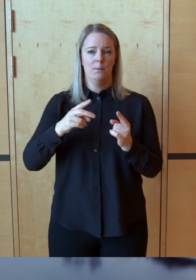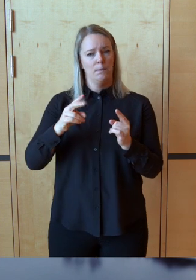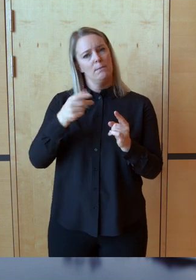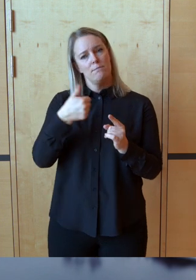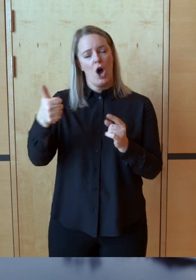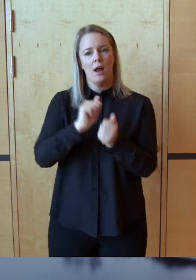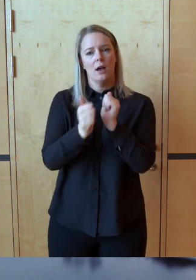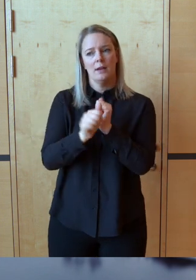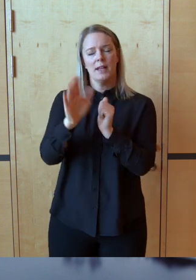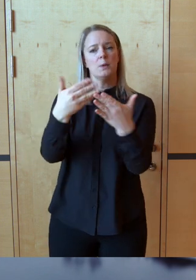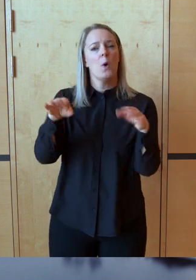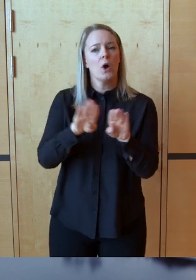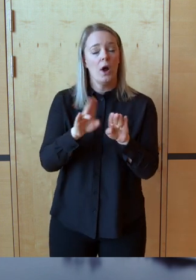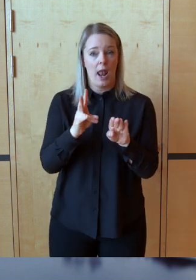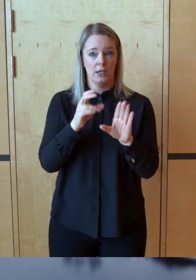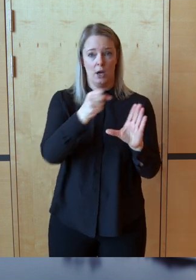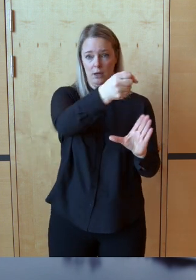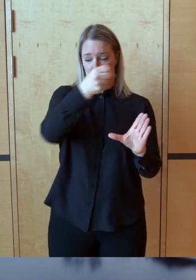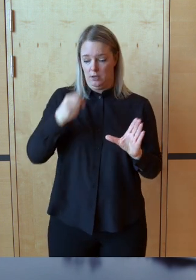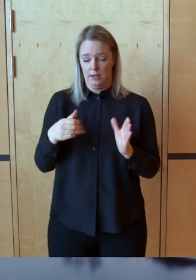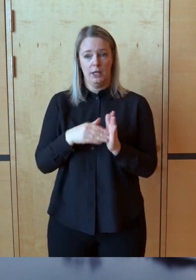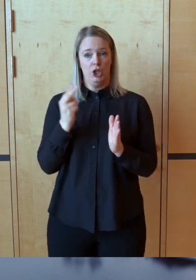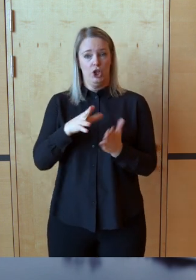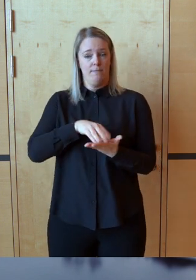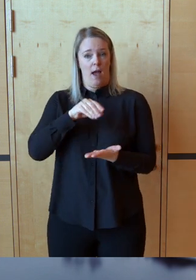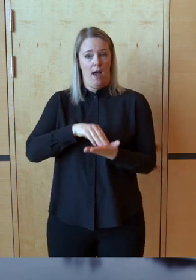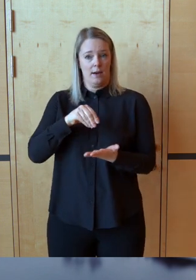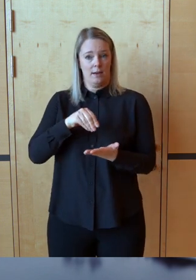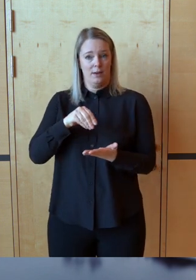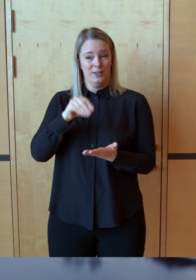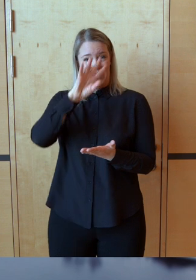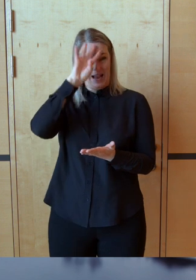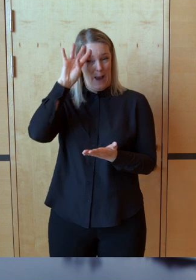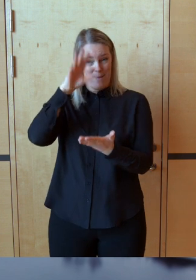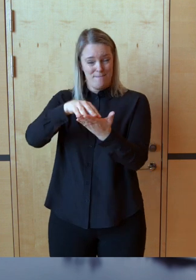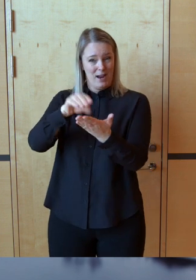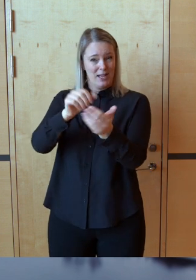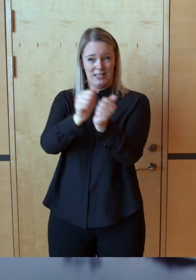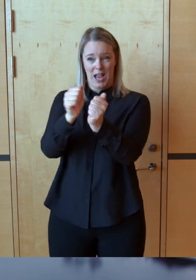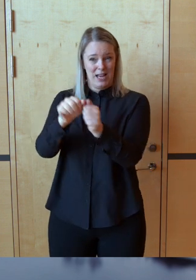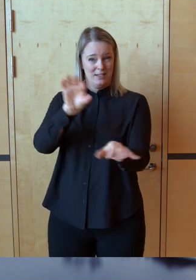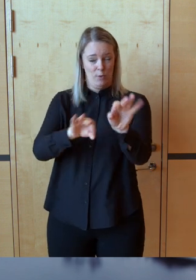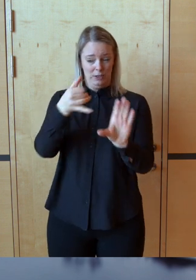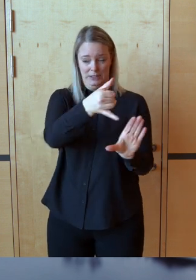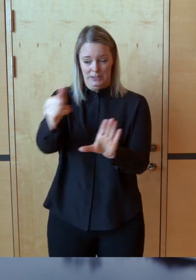De vill veta om ska få ta ny mark i anspråk och har vi den gamla Marken är det garanterat min saker som inte Är lämpliga